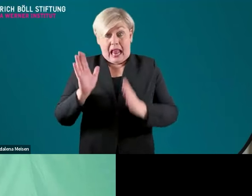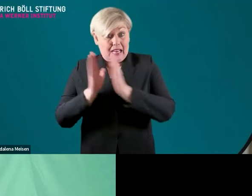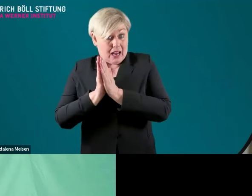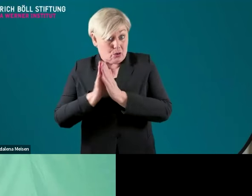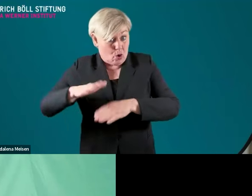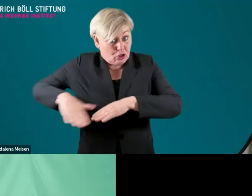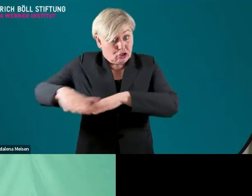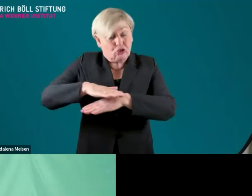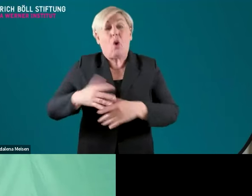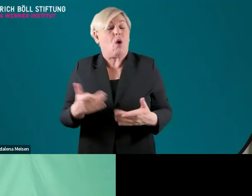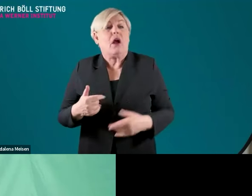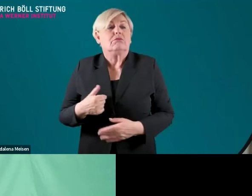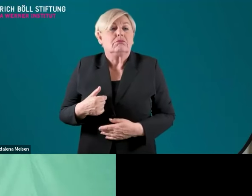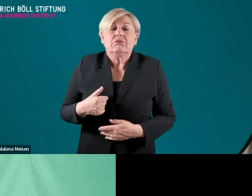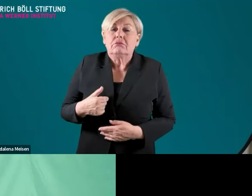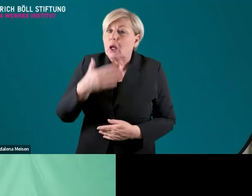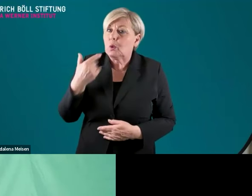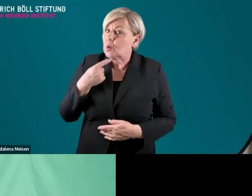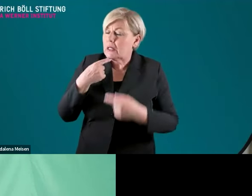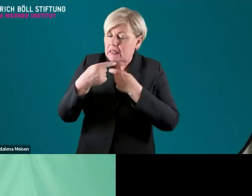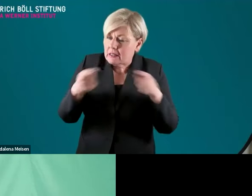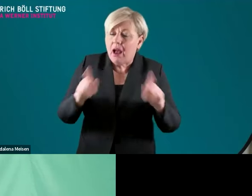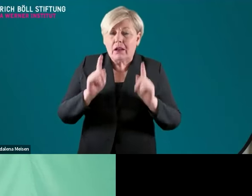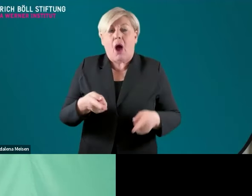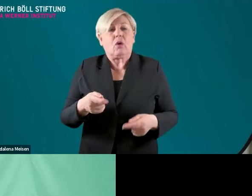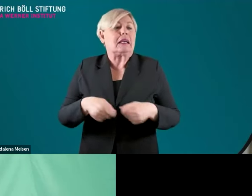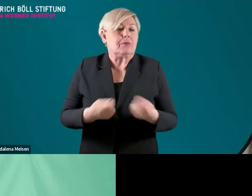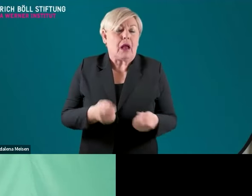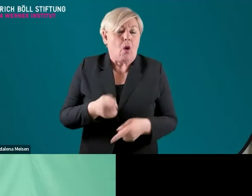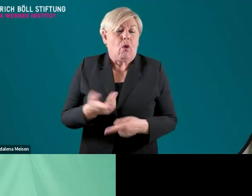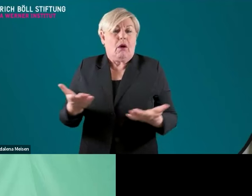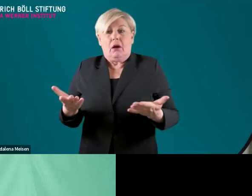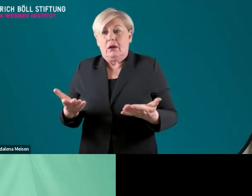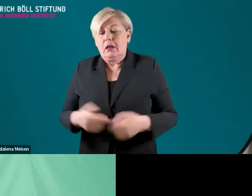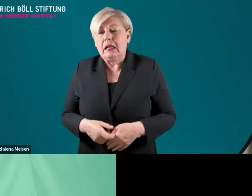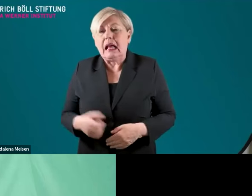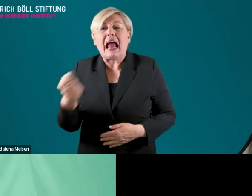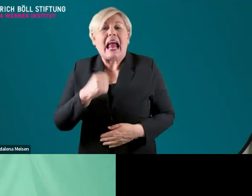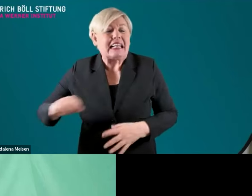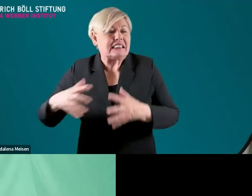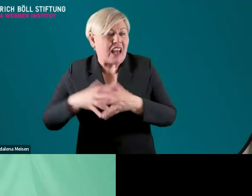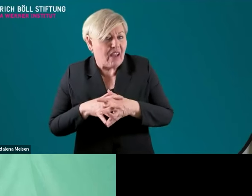oder, was ich auch gar nicht benannt habe auch, es gibt natürlich auch so rechts-evangelikale Gruppierungen.